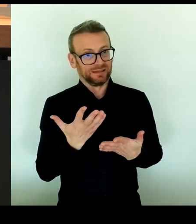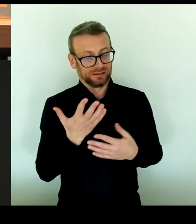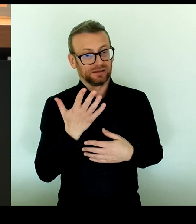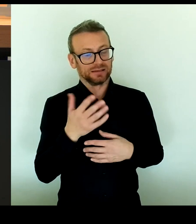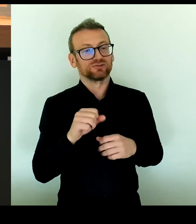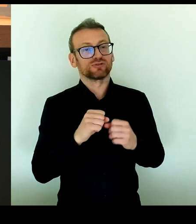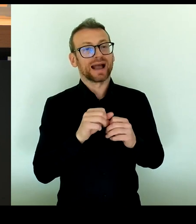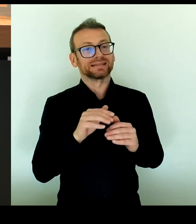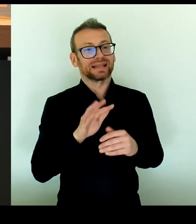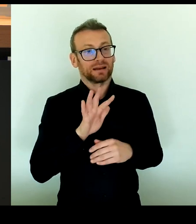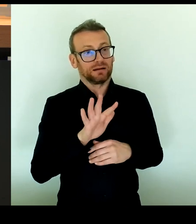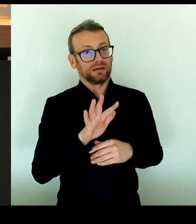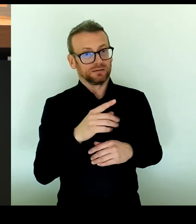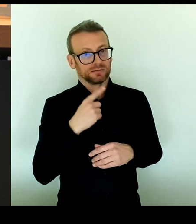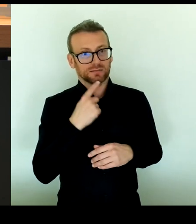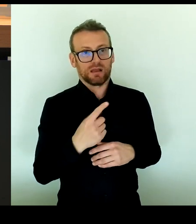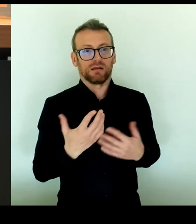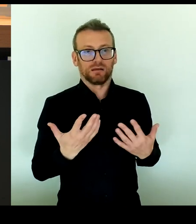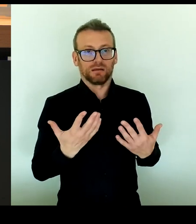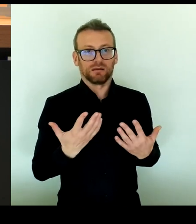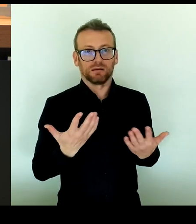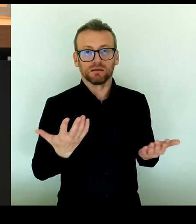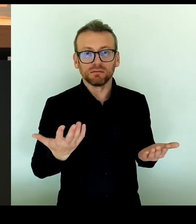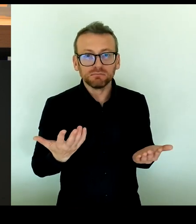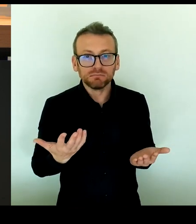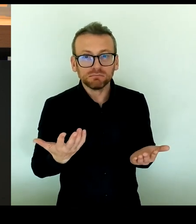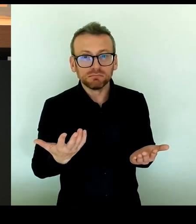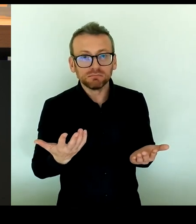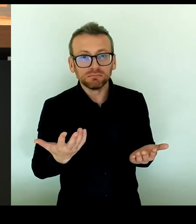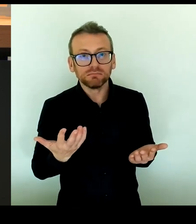und hier so zu tun, als man eben eine Strecke schneller planen könnte.